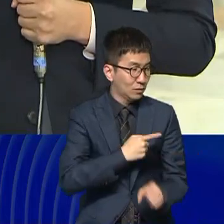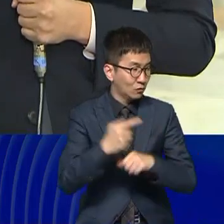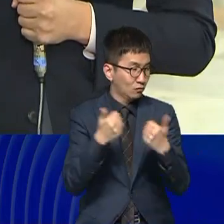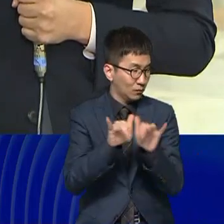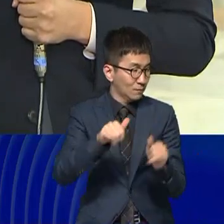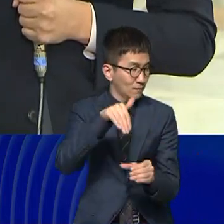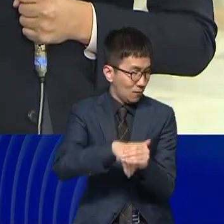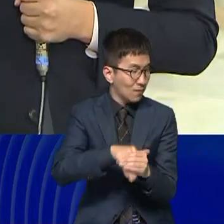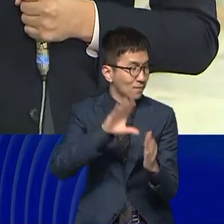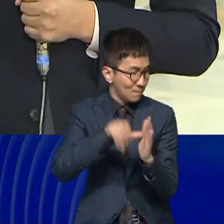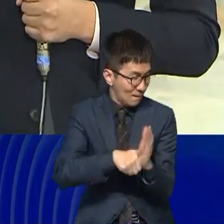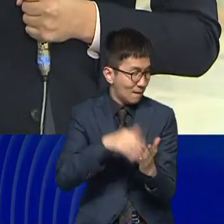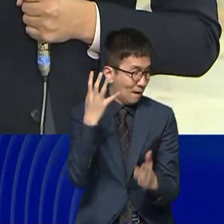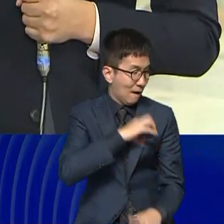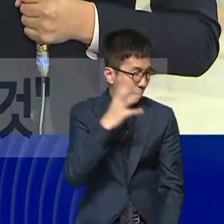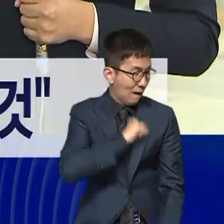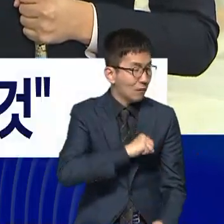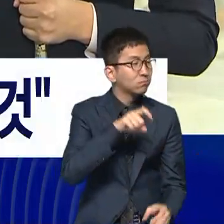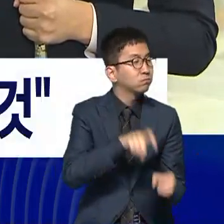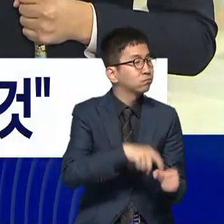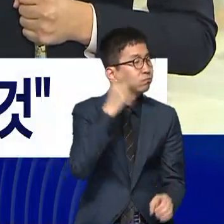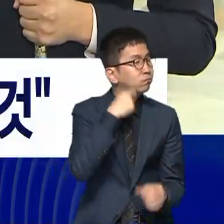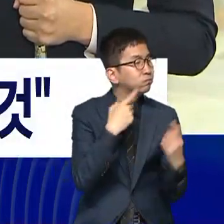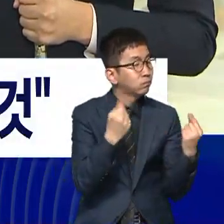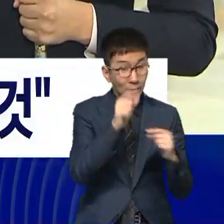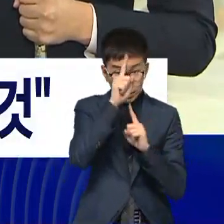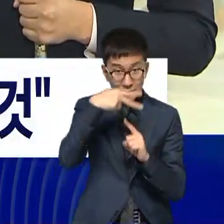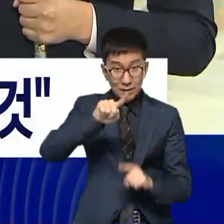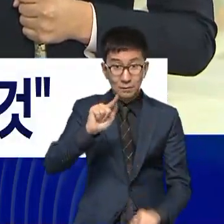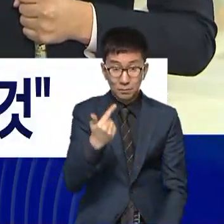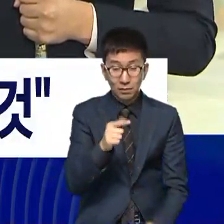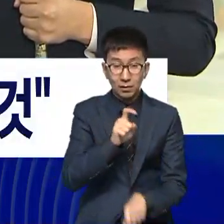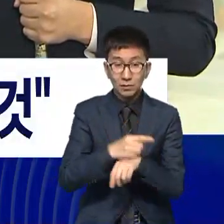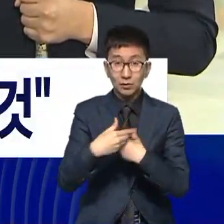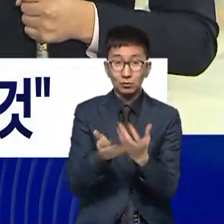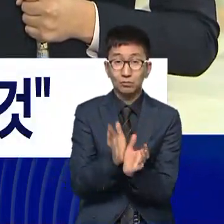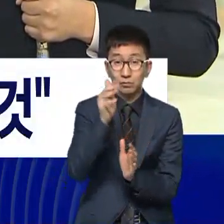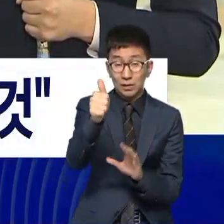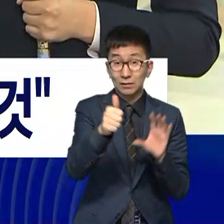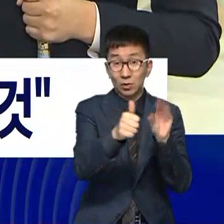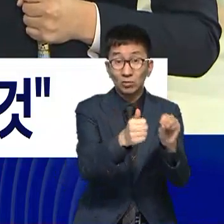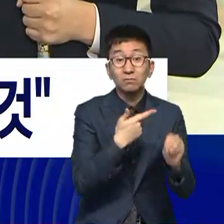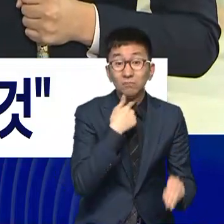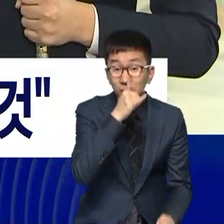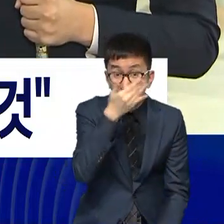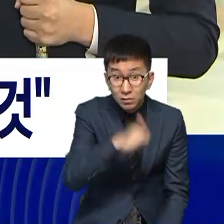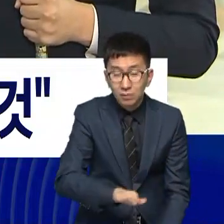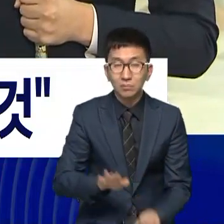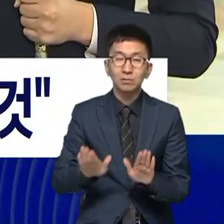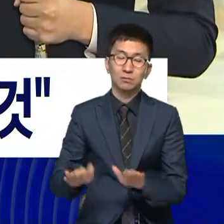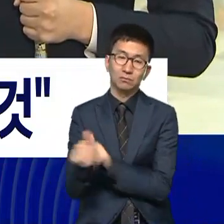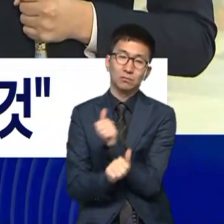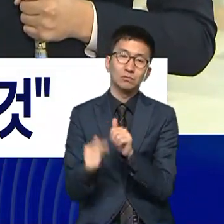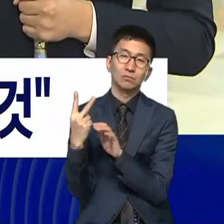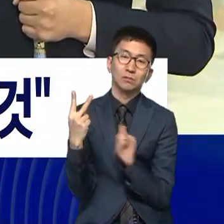유지하려는 의도라는 겁니다. 앞서 이상민 장관이 직무 정지를 당한 행안부와 달리 2인 체제인 방통위는 탄핵으로 업무가 마비되는 만큼